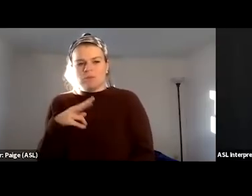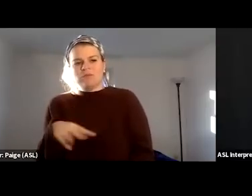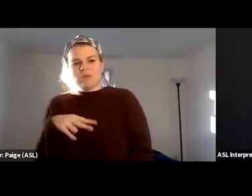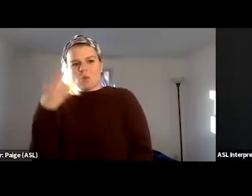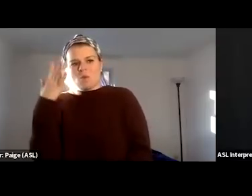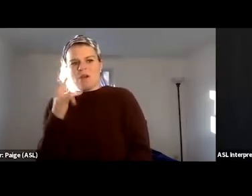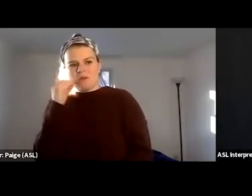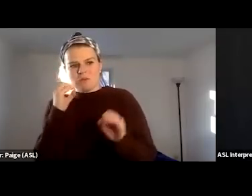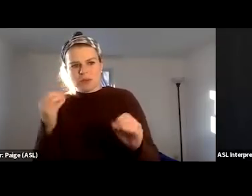y qué significaría eso".